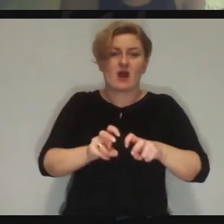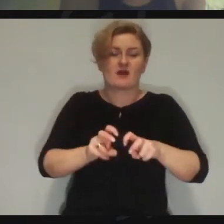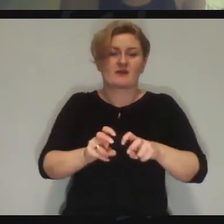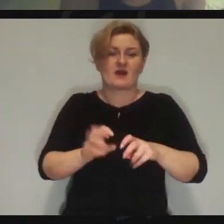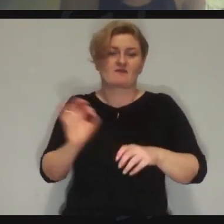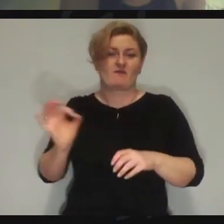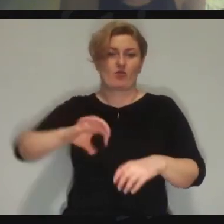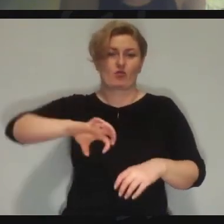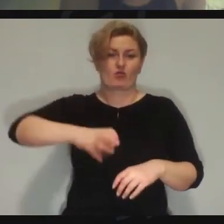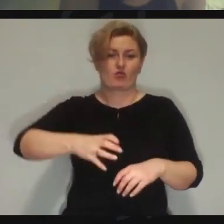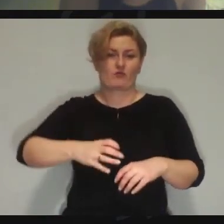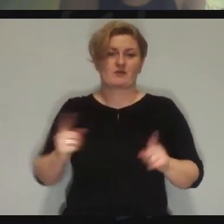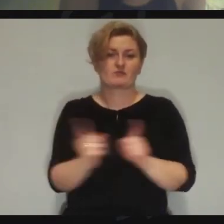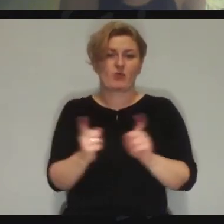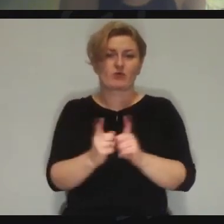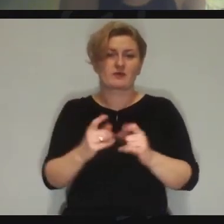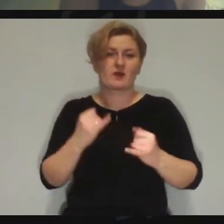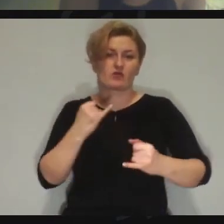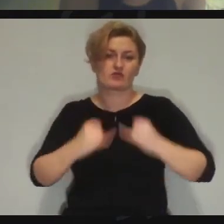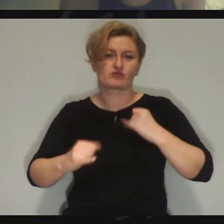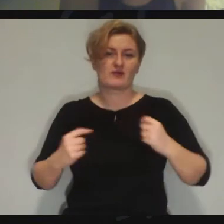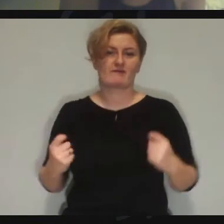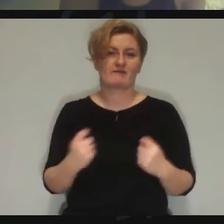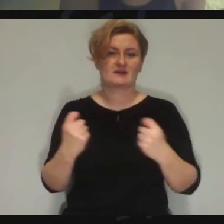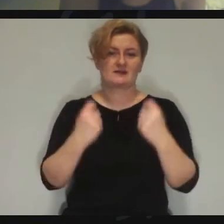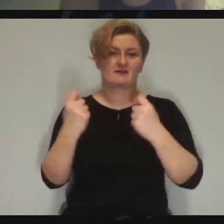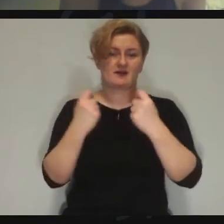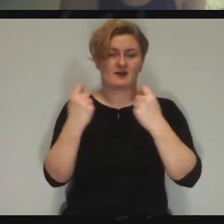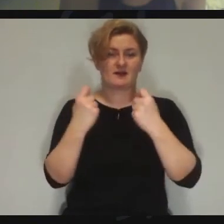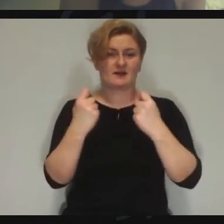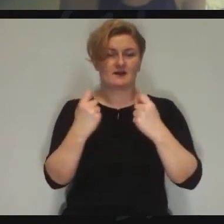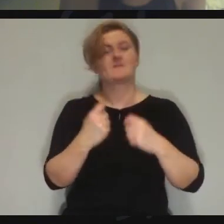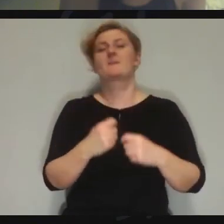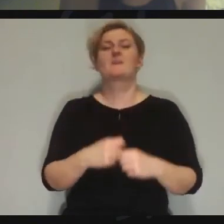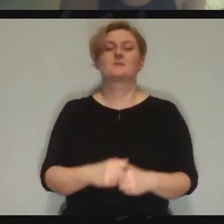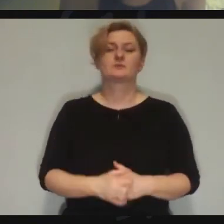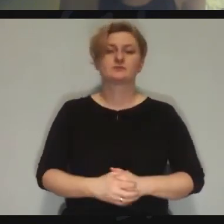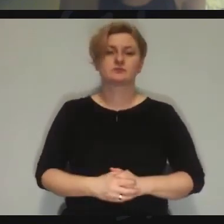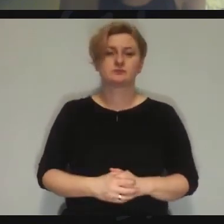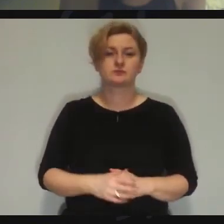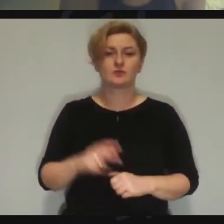Są zakochani w cyrku tak jak my, ta pasja zostaje u wielu osób.